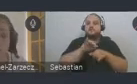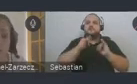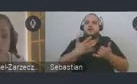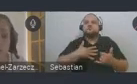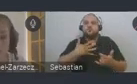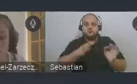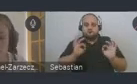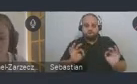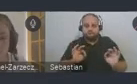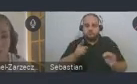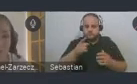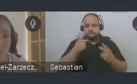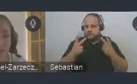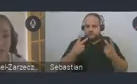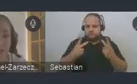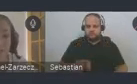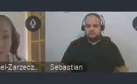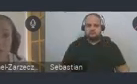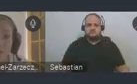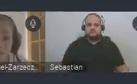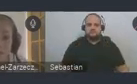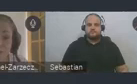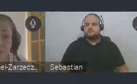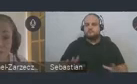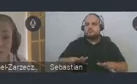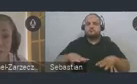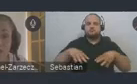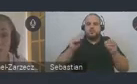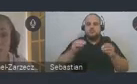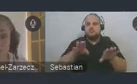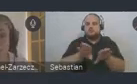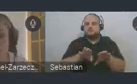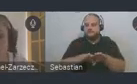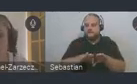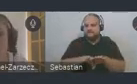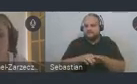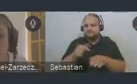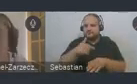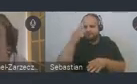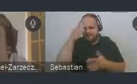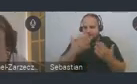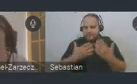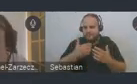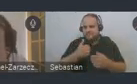bo to też będzie bardzo cenne. Na początek podstawy obsługi komputera, smartfonu, tabletu.